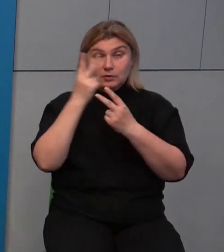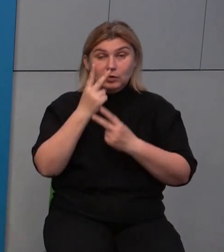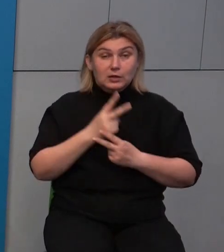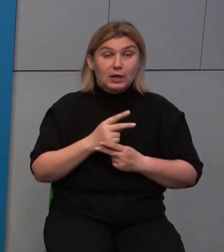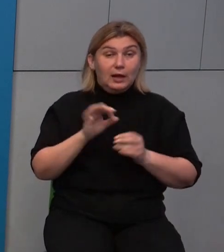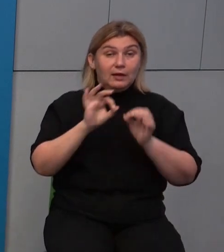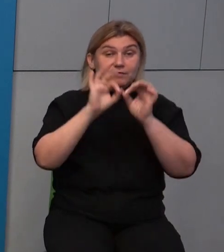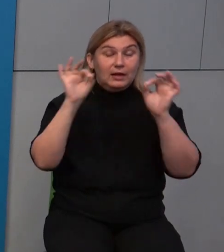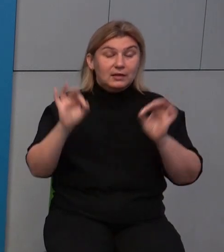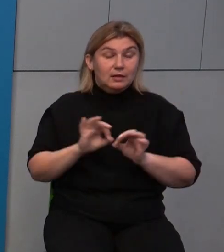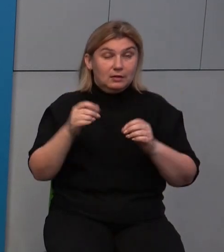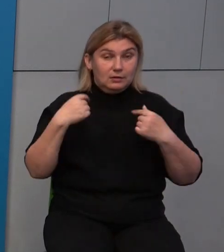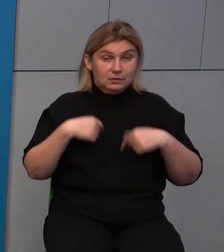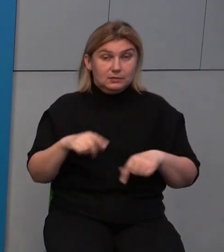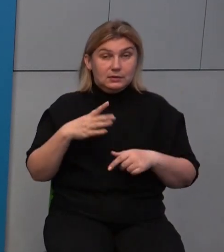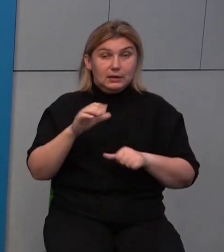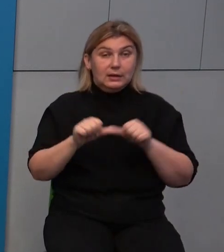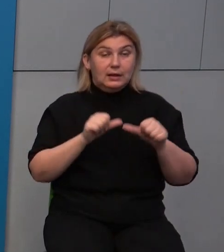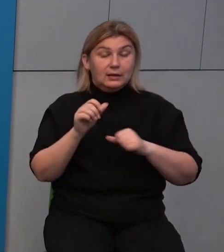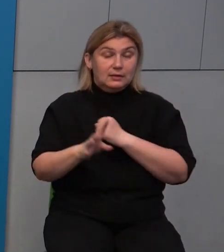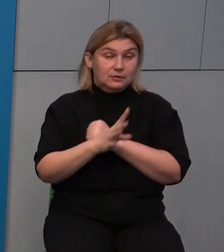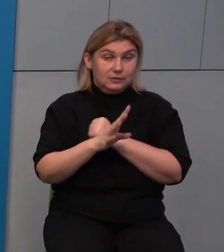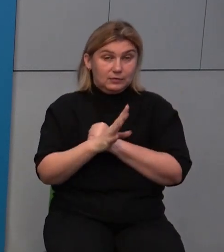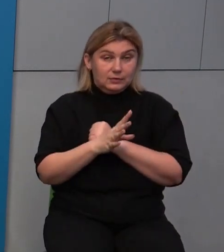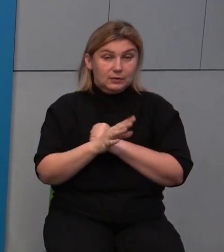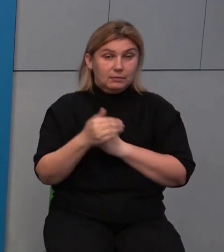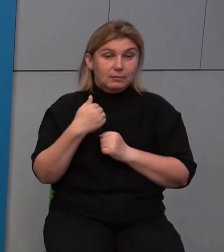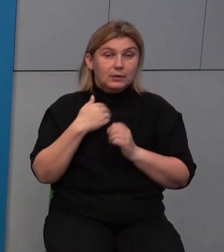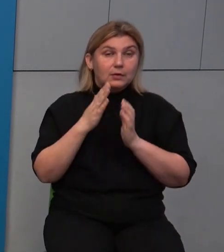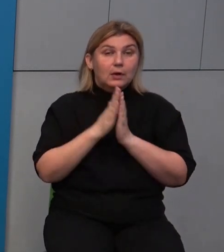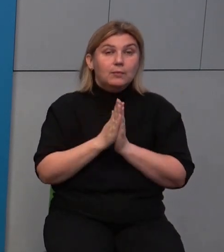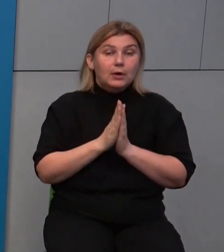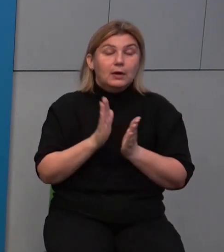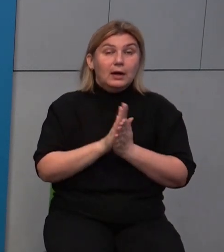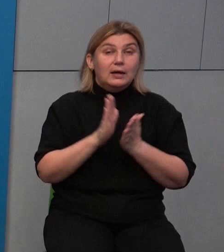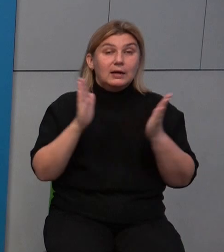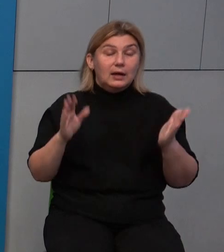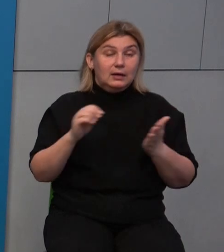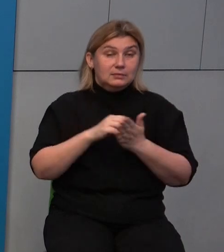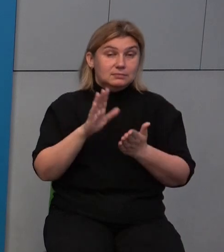bo na przykład w latach 90. był taki apel nawet w gazetach zamieszczany do wszystkich Żydów